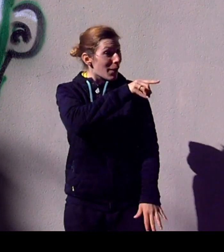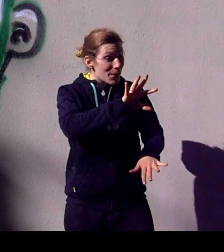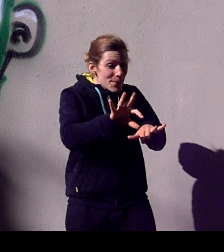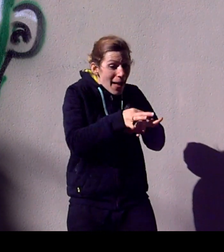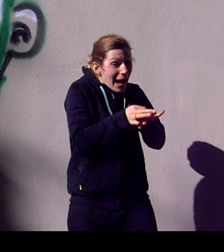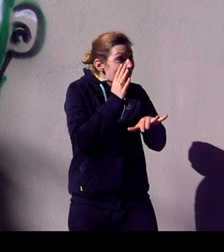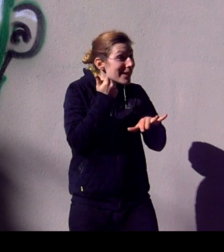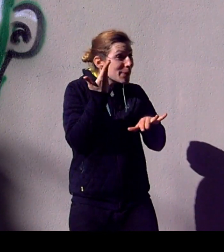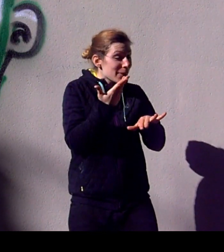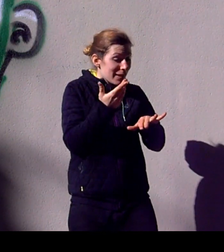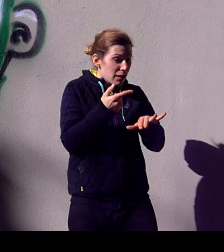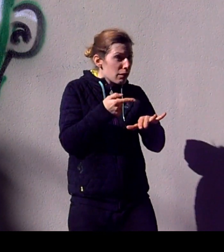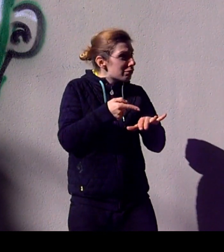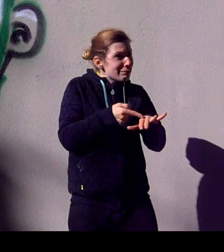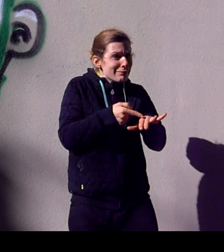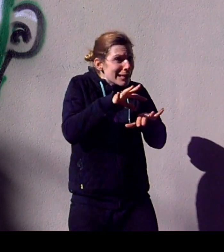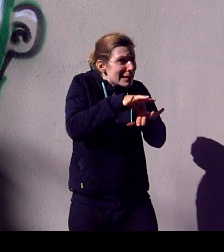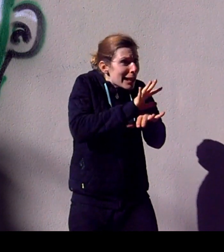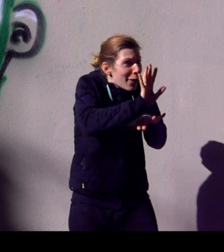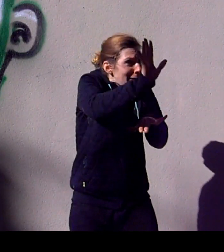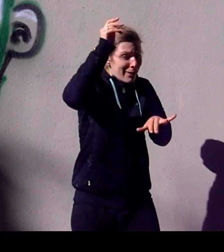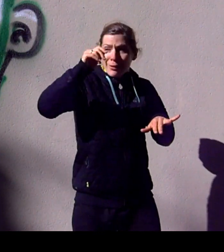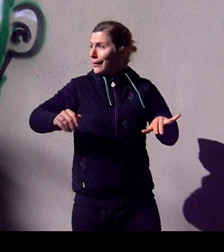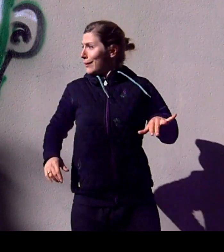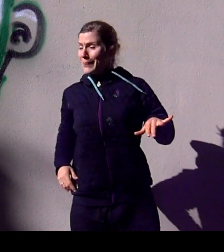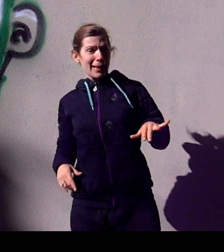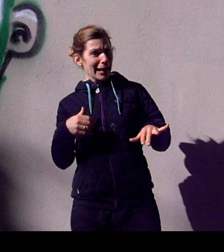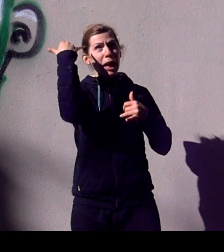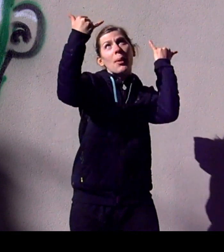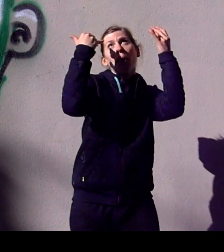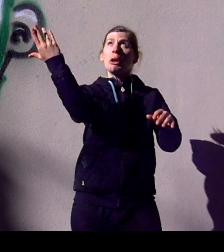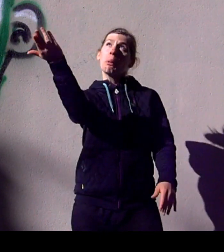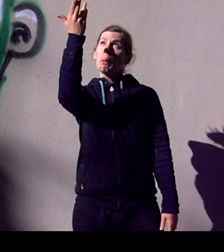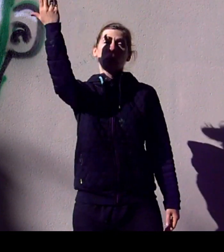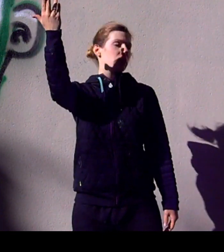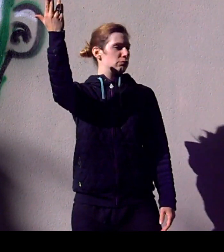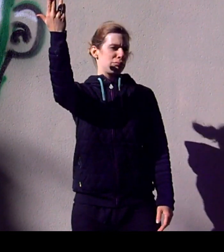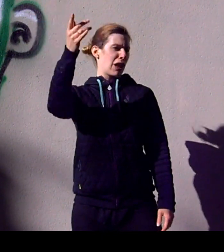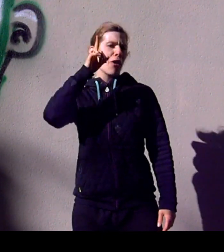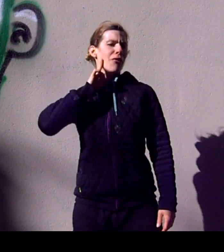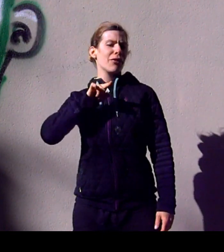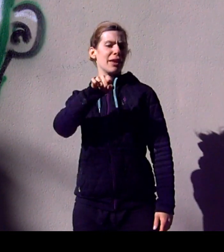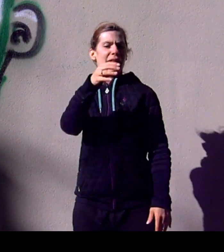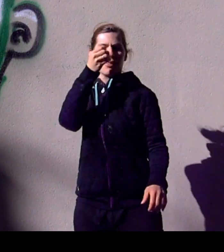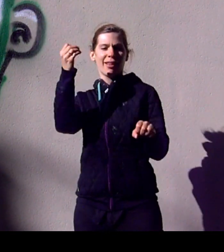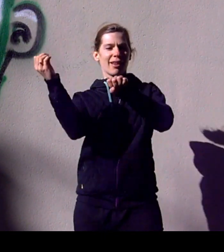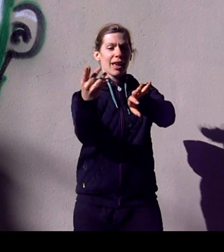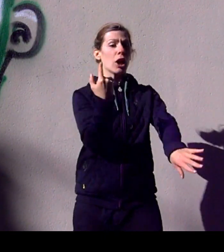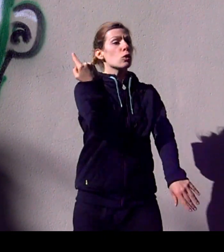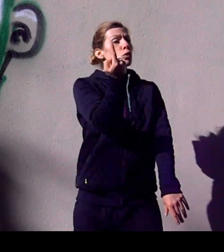Parce que tu t'es marié? Mais c'est qu'un anneau mec, T'emballe pas, Elle va te larguer,